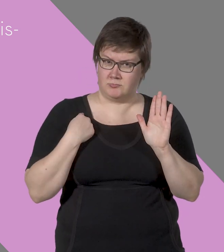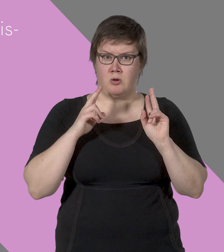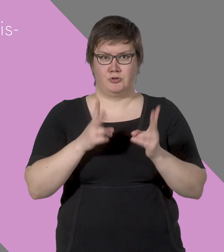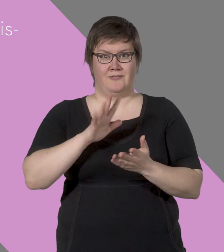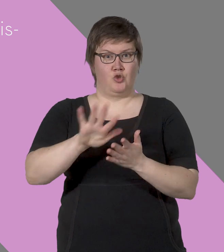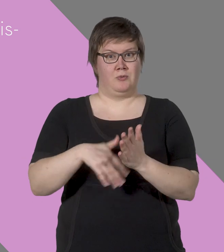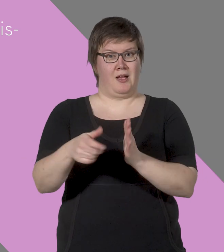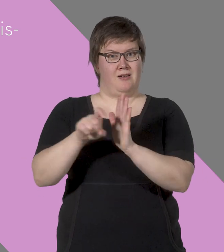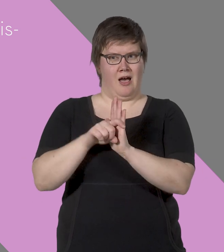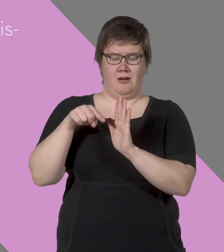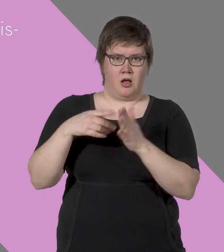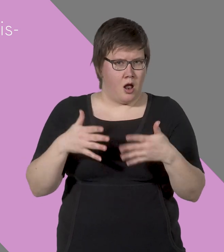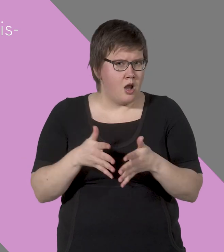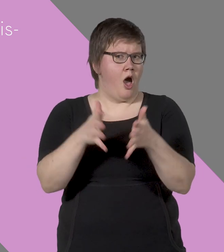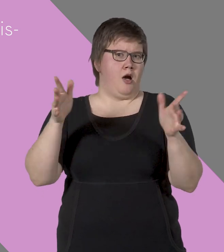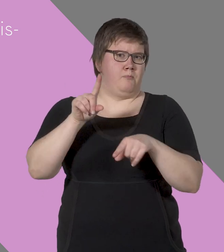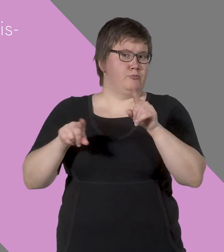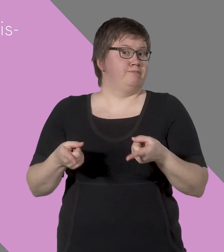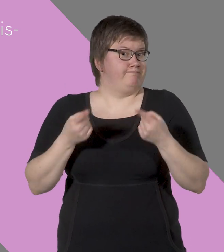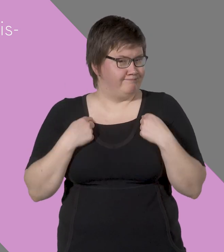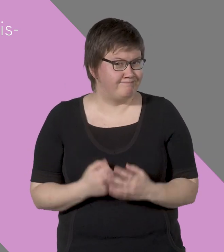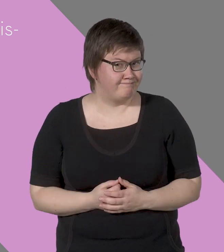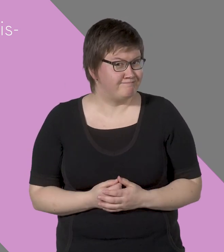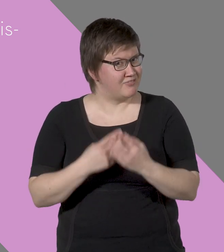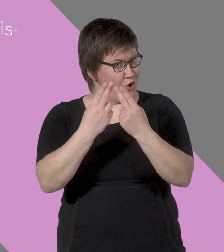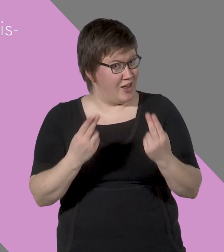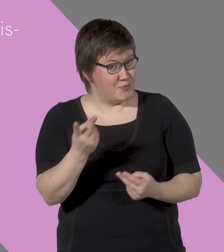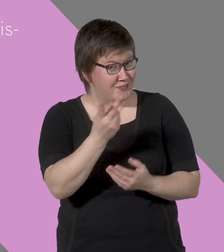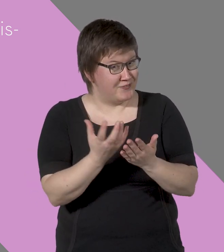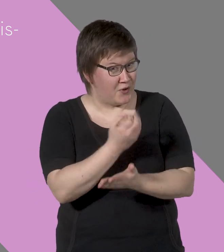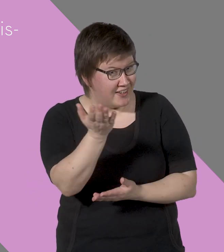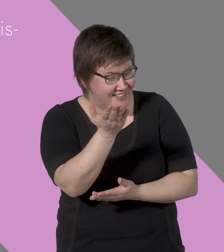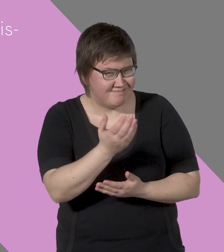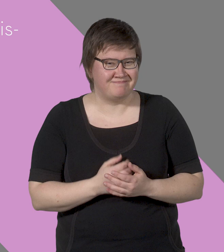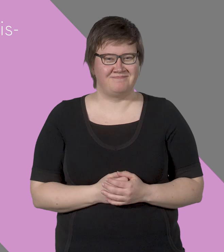ja viittomakielilakia laajasti ja monipuolisesti. Onnittelut voittajille!